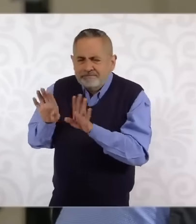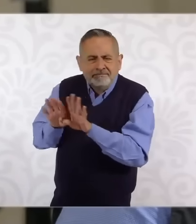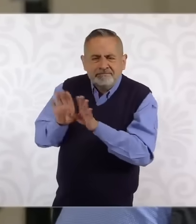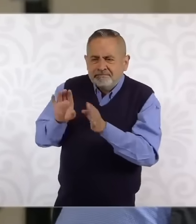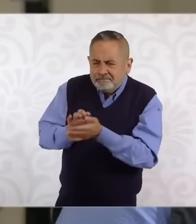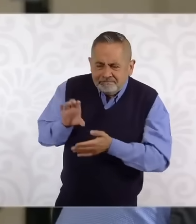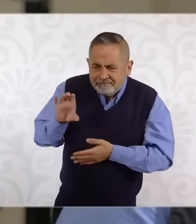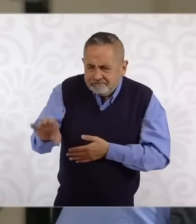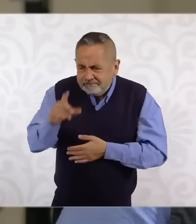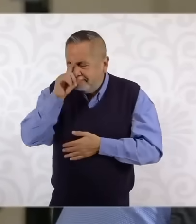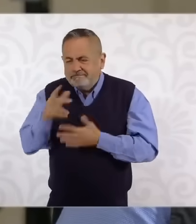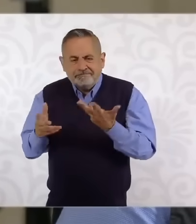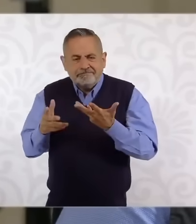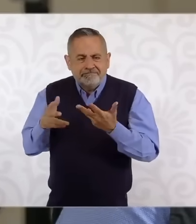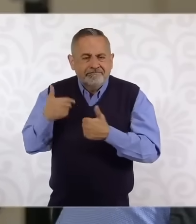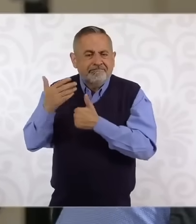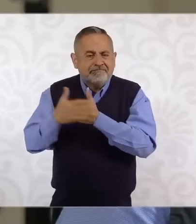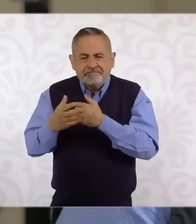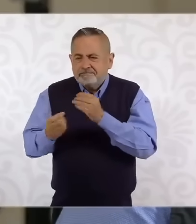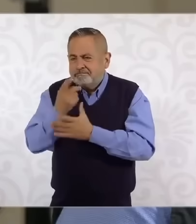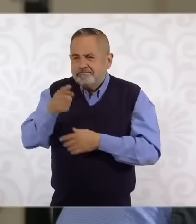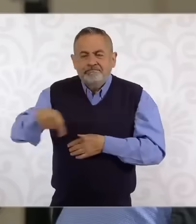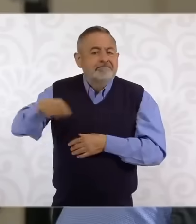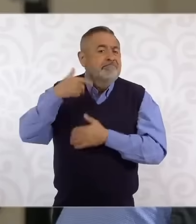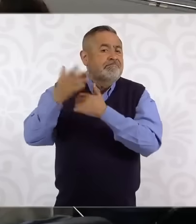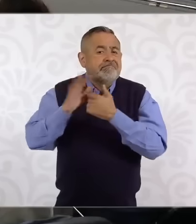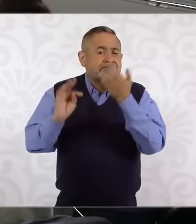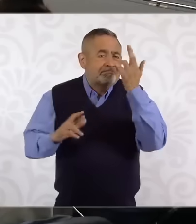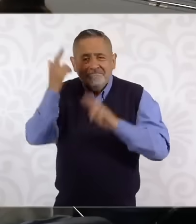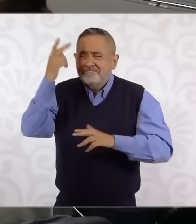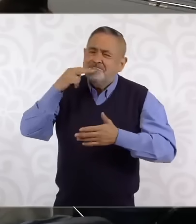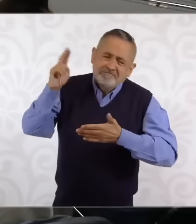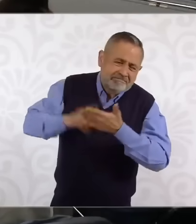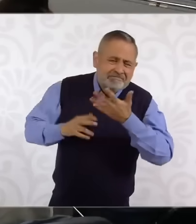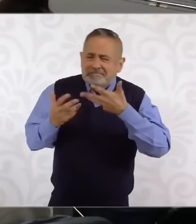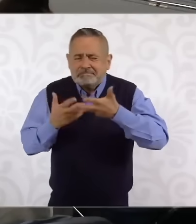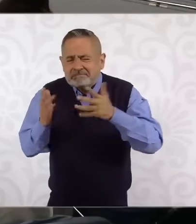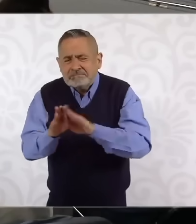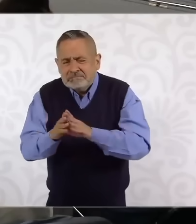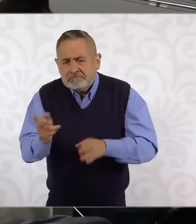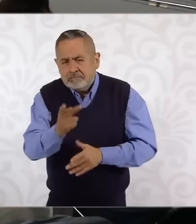la posibilidad de que haya una nueva jornada de paros, etcétera. Como lo mencioné en otras